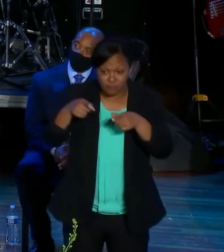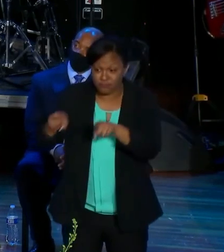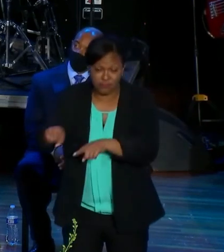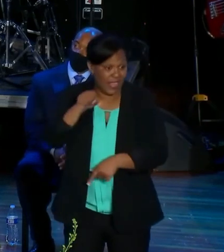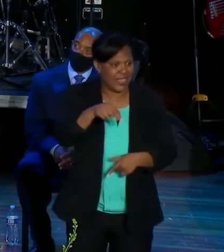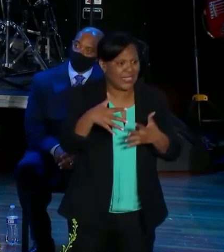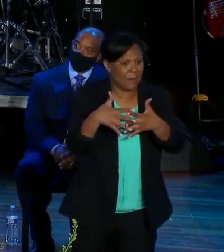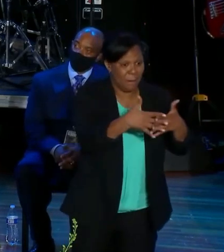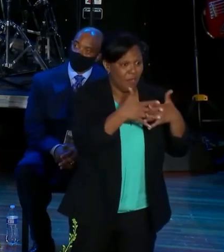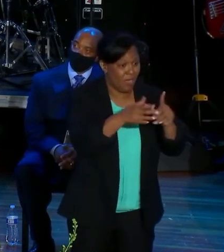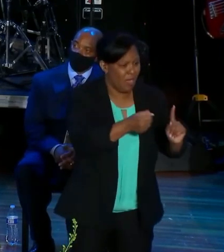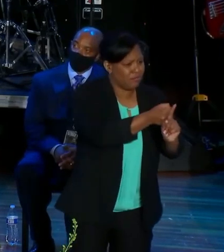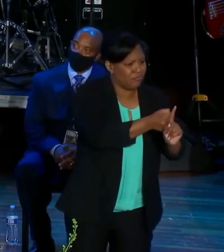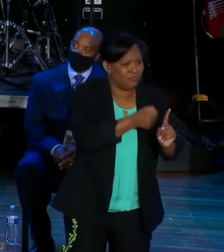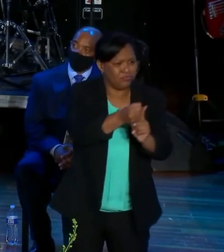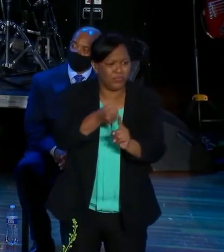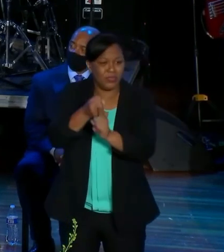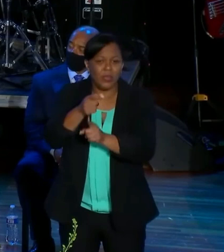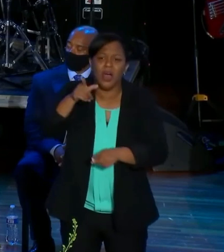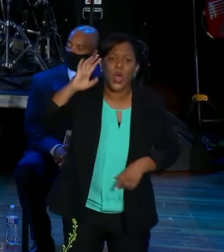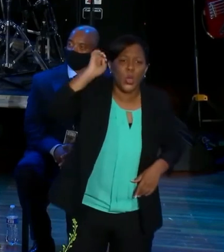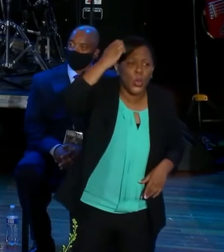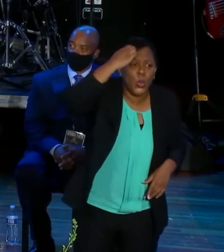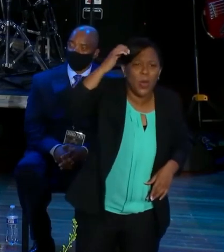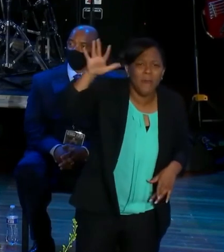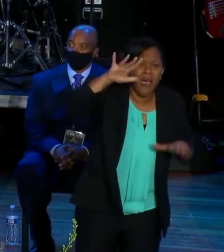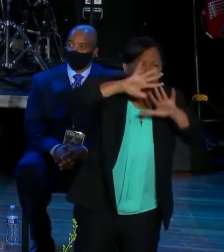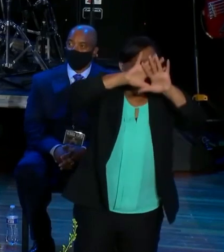Man måste känna till vilken tid det är